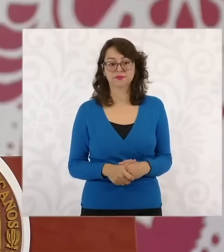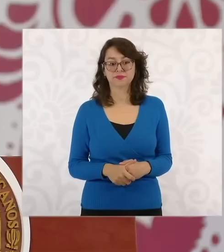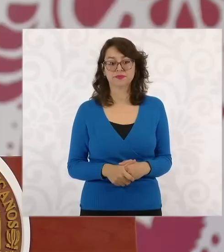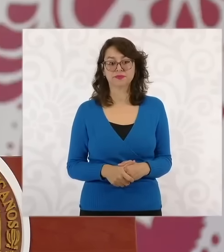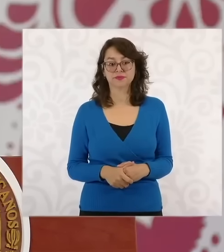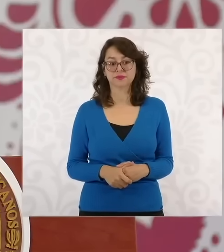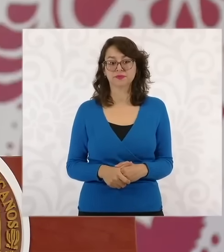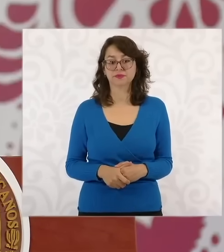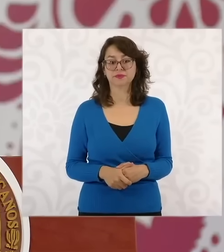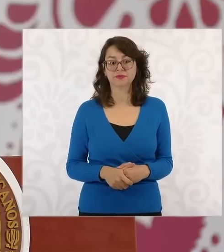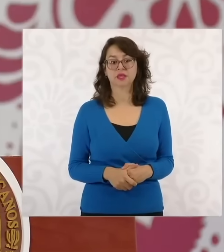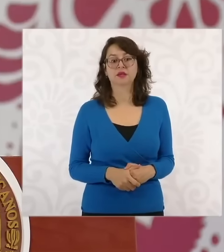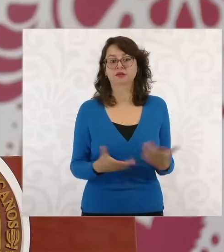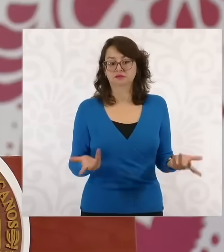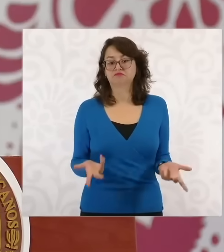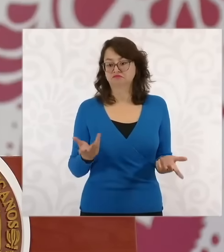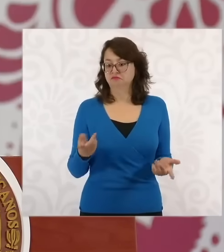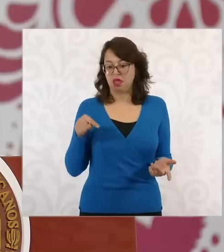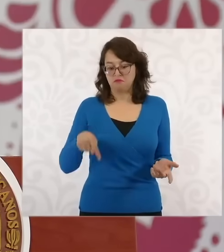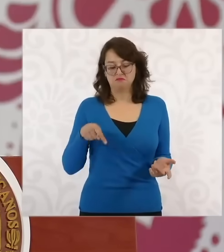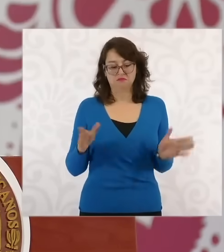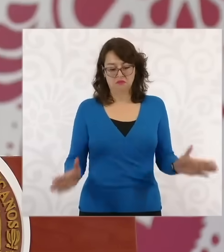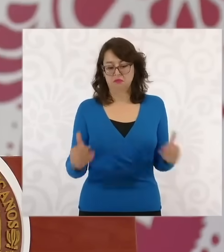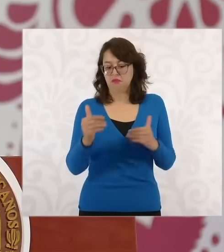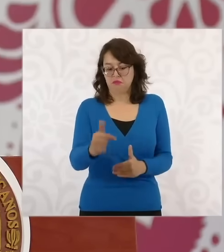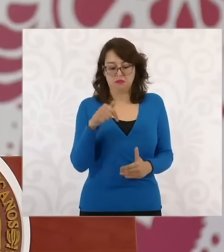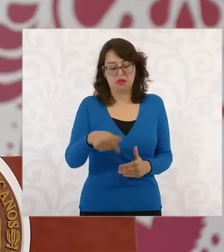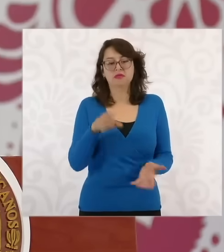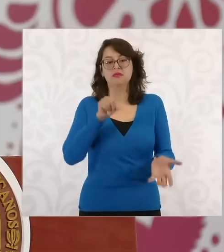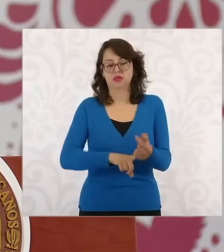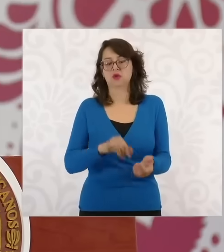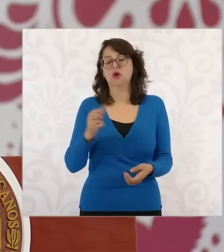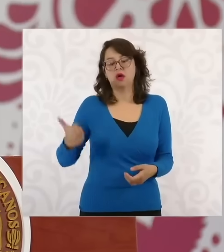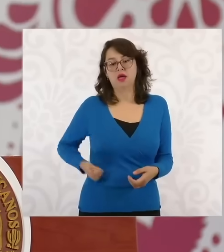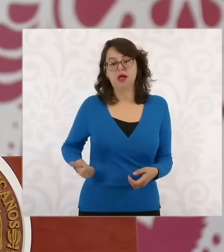de las 147 claves es insulina. Particularmente se ha incrementado mucho el abasto de insulina